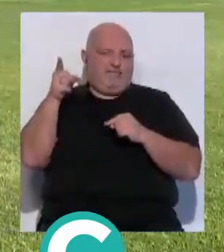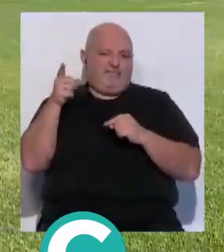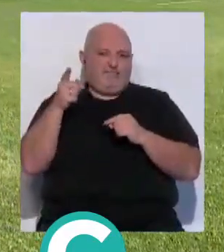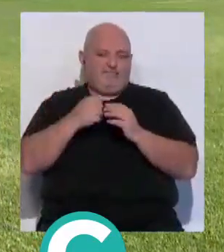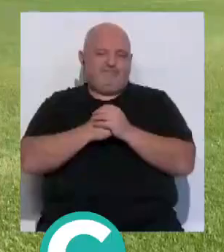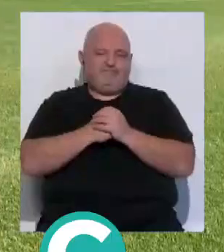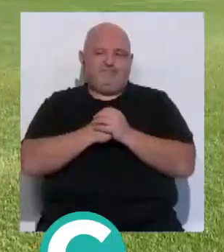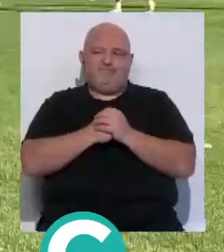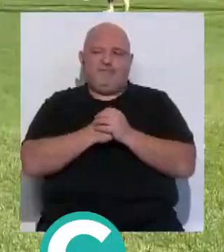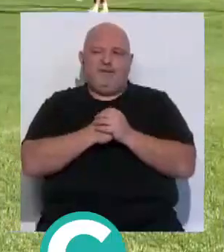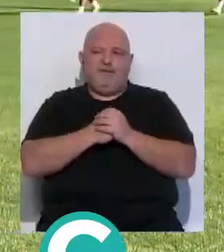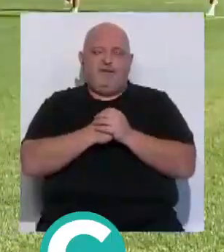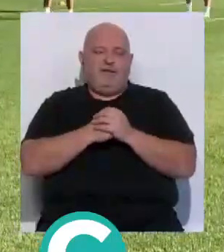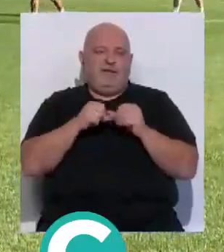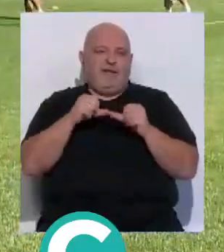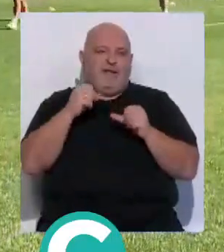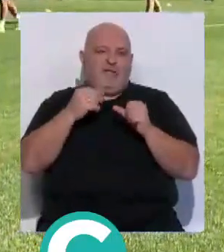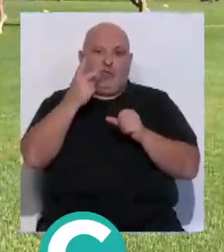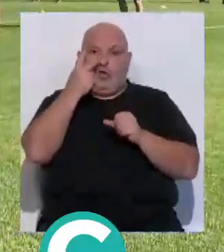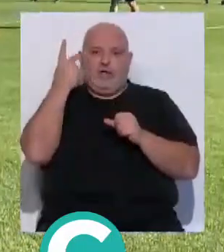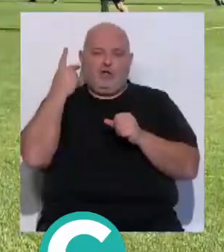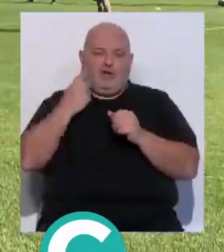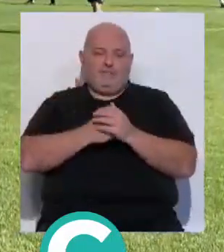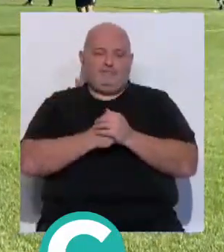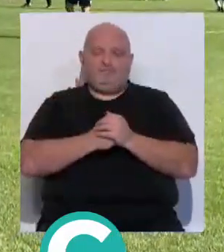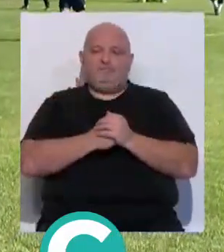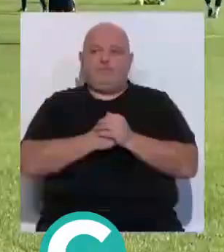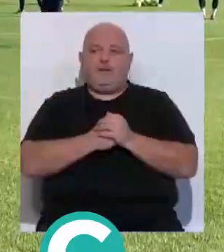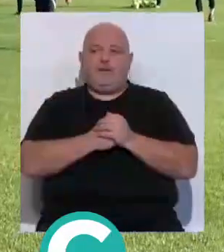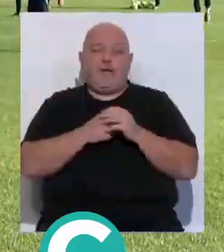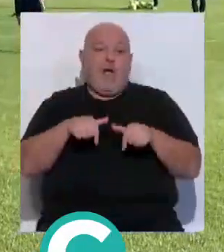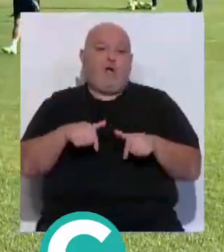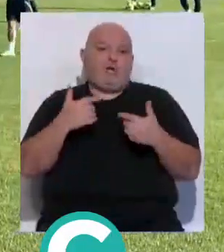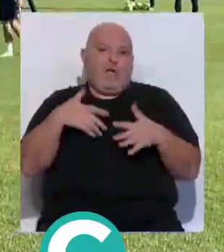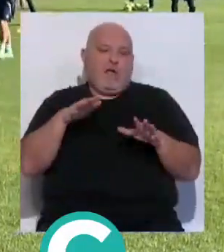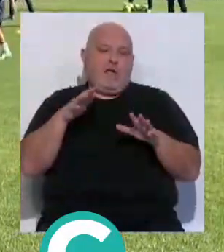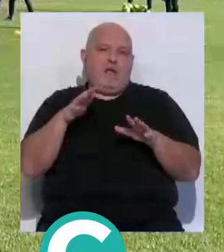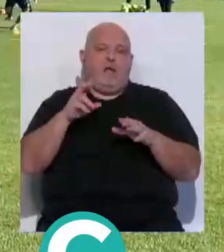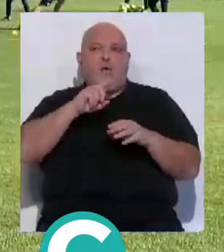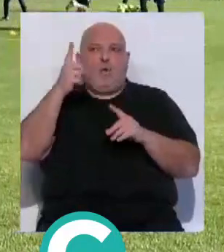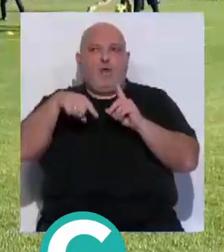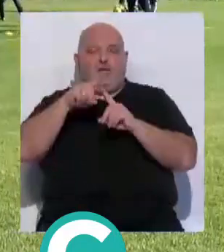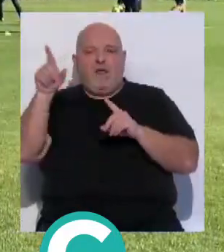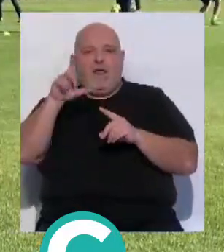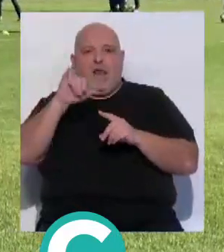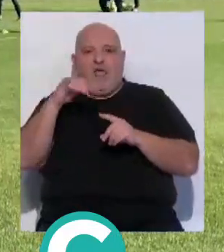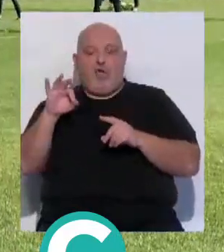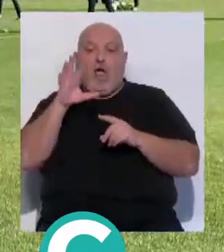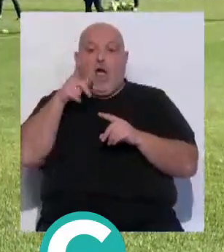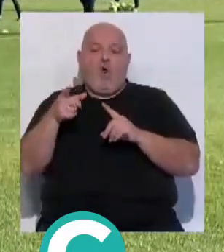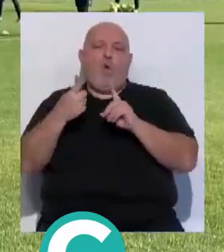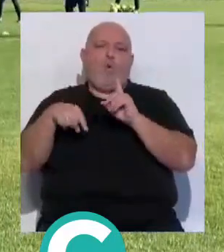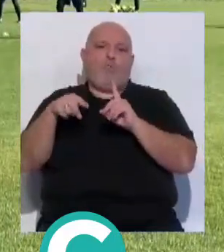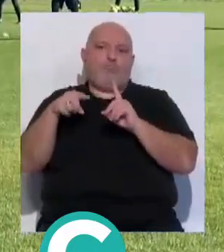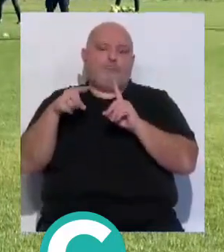aterrizara en cada día hace dos temporadas luego volvió a la Lazio y ahora tiene toda una segunda